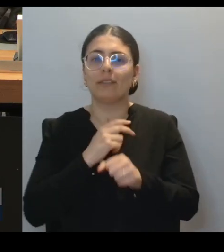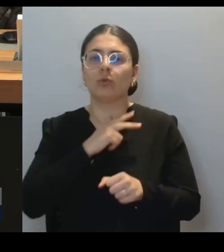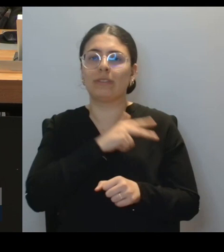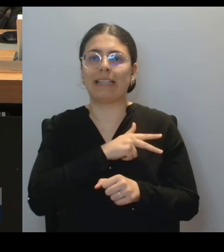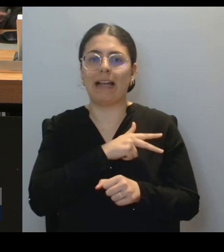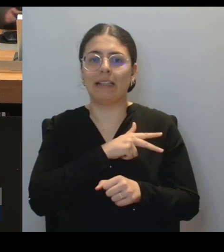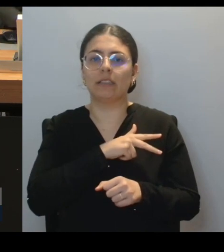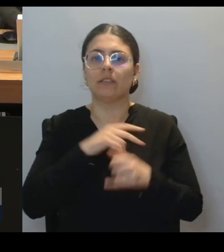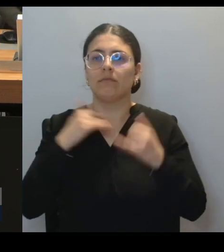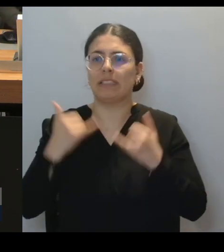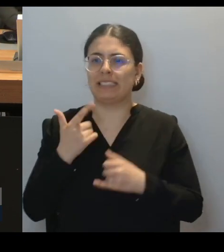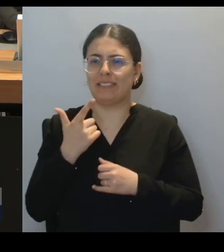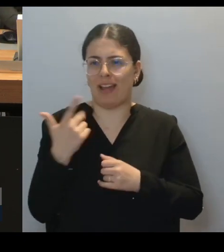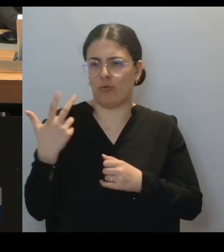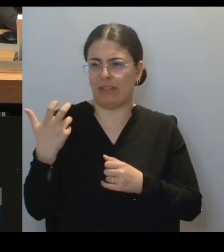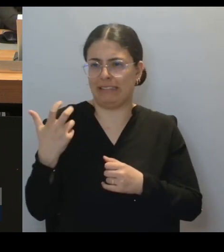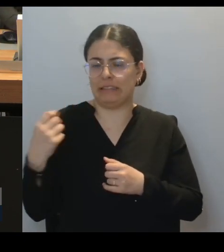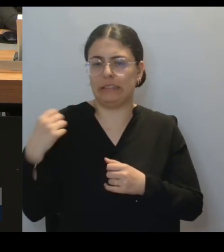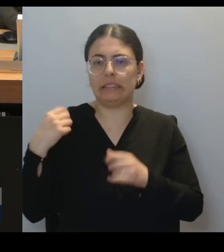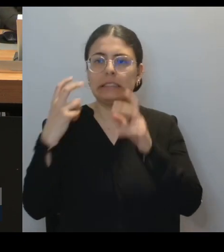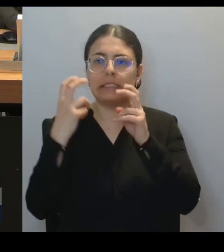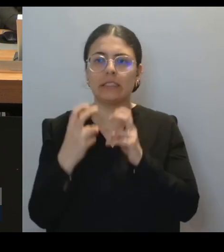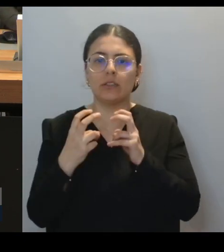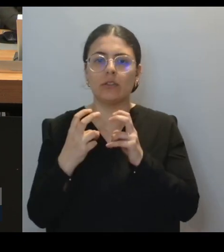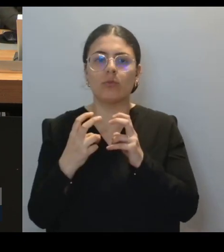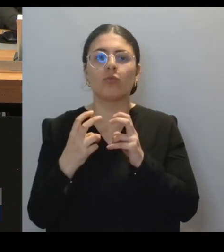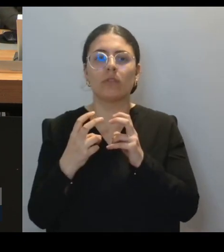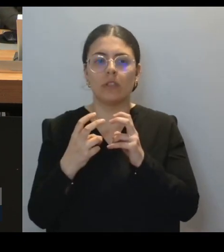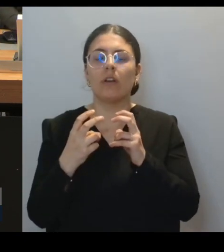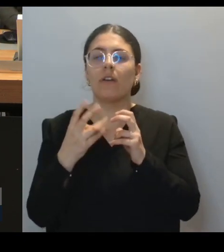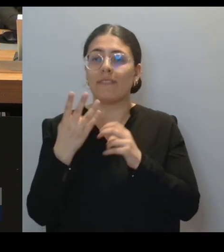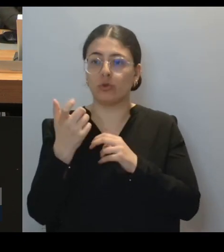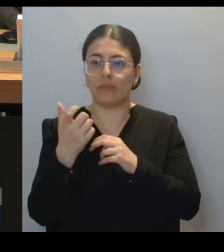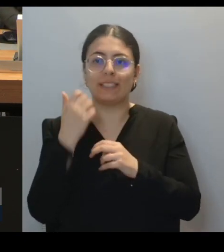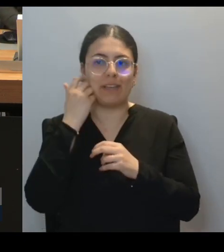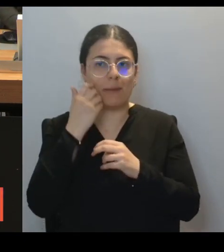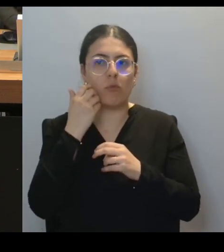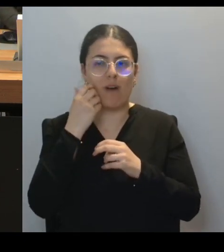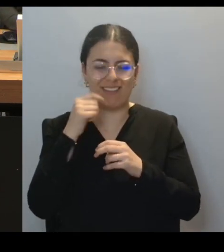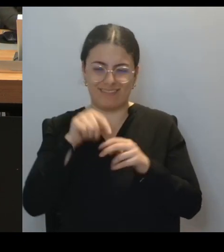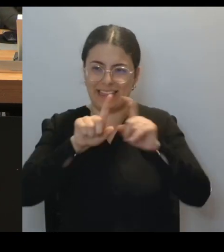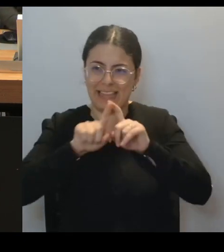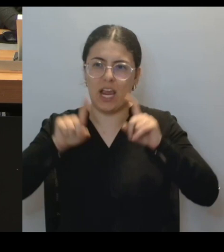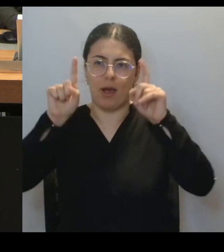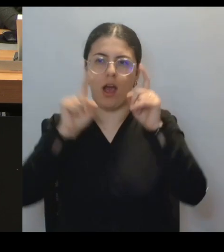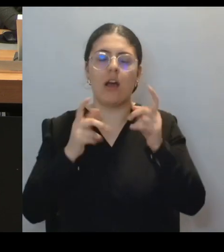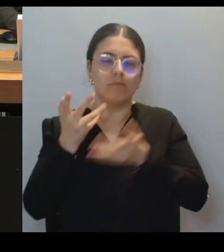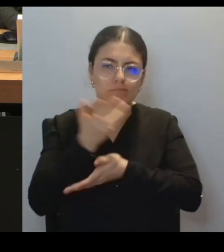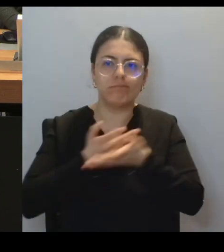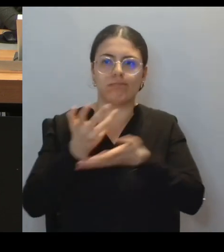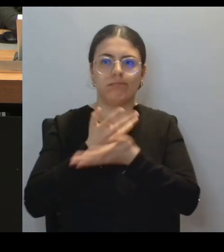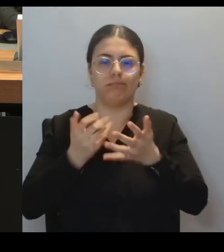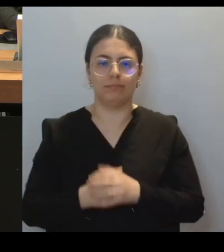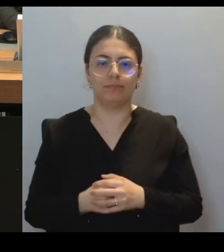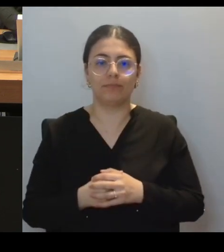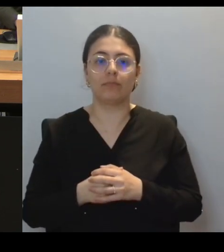mit dem Thema befasst. In dieser kurzen Befassung, sie dauerte, ich habe nachgeschaut, exakt auf die Sekunde